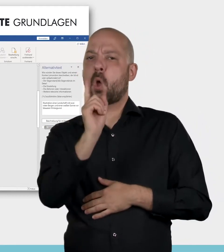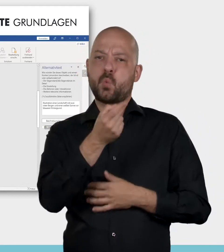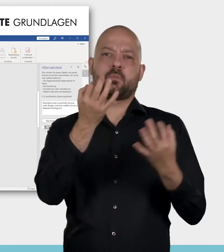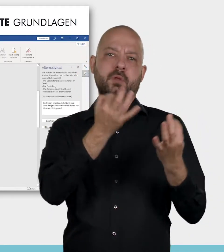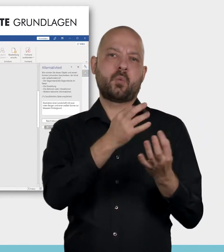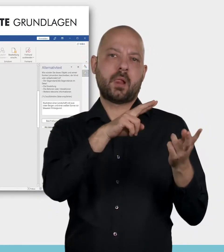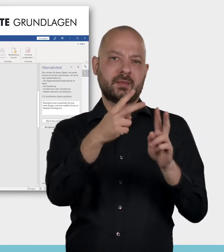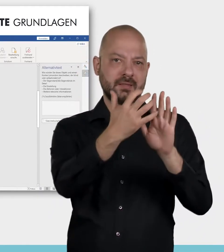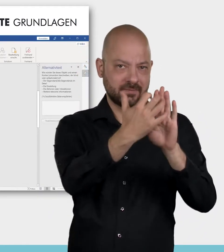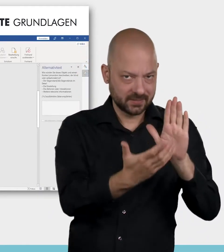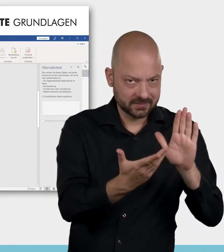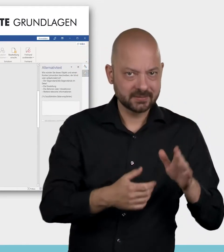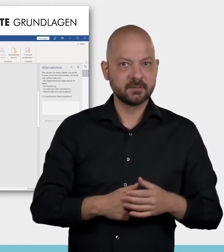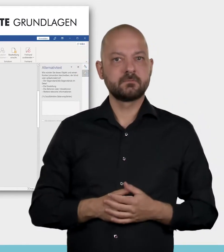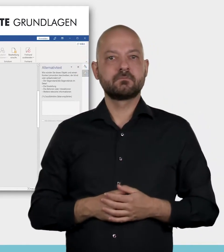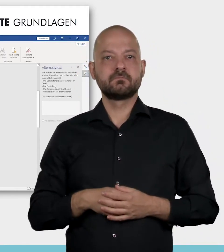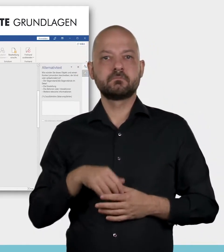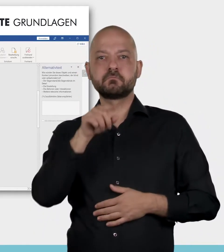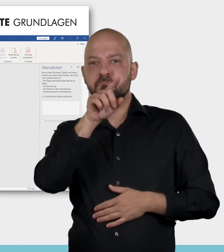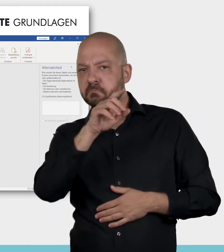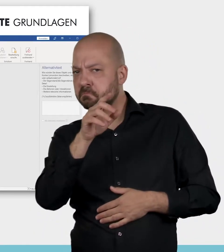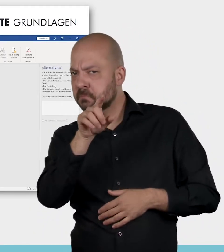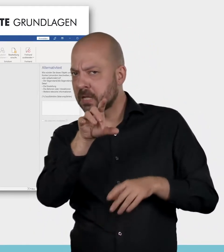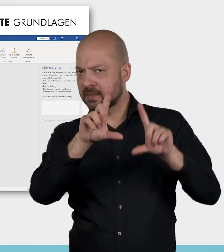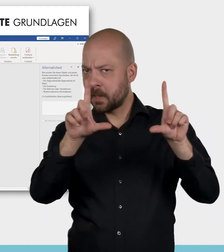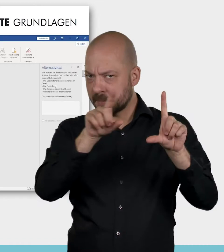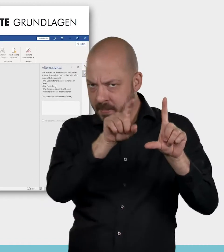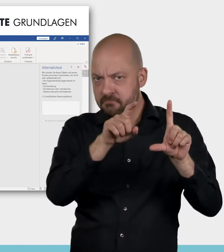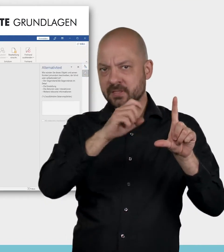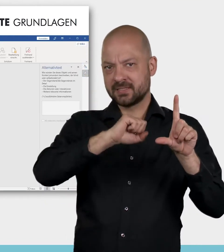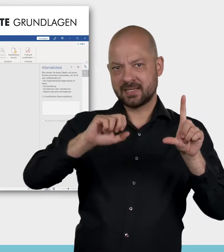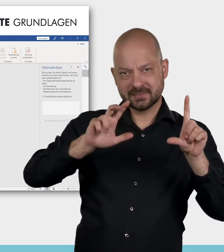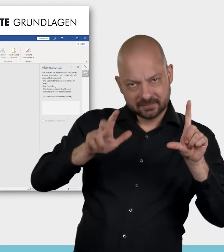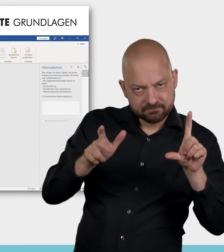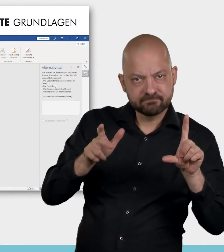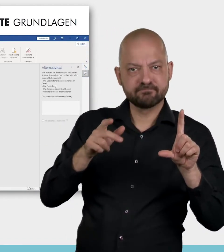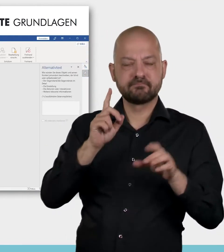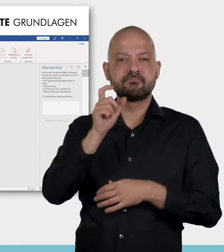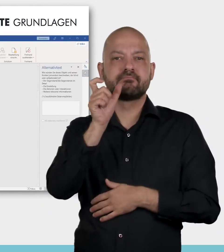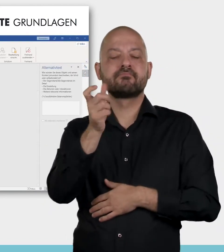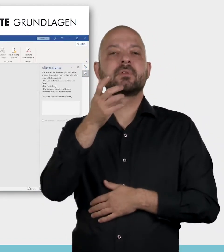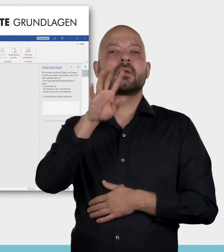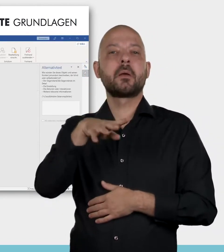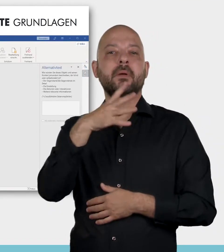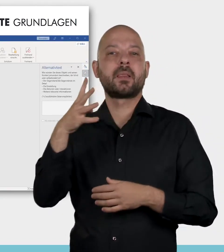Dazu auf der ausgewählten Tabelle rechts klicken und im Kontextmenü die „Tabelleneigenschaften“ auswählen.